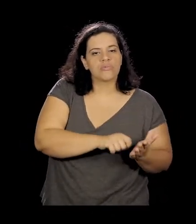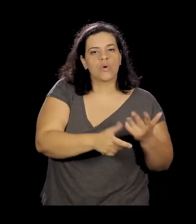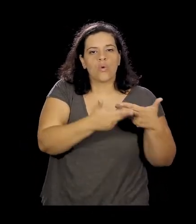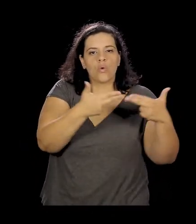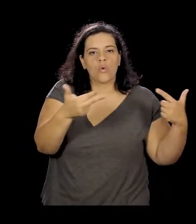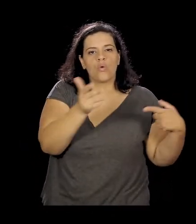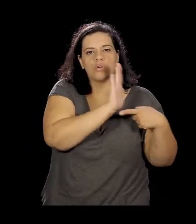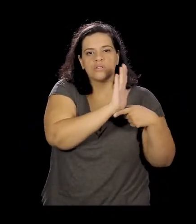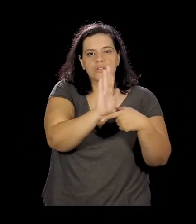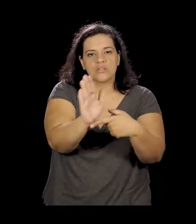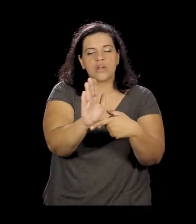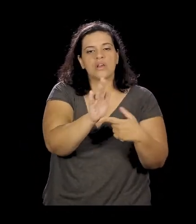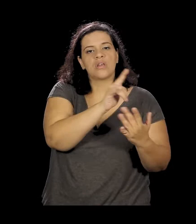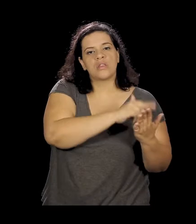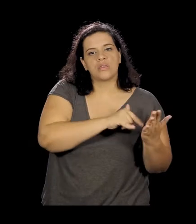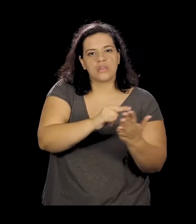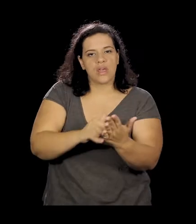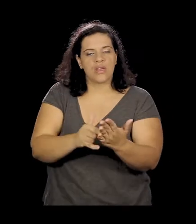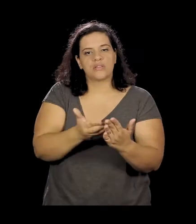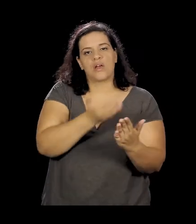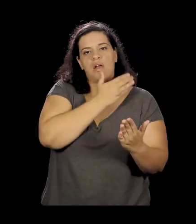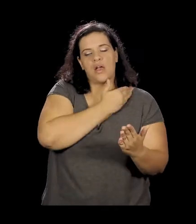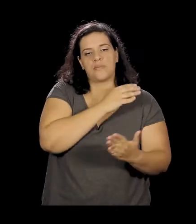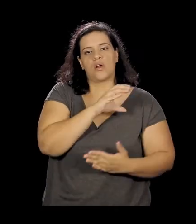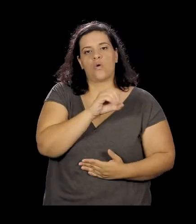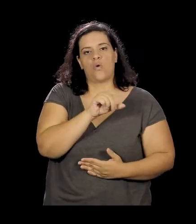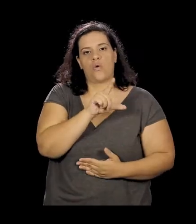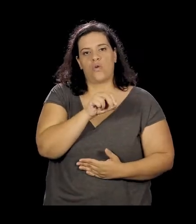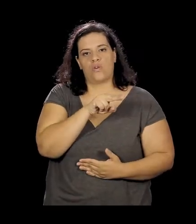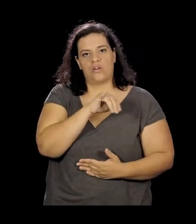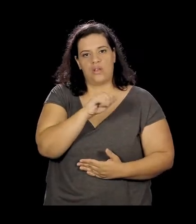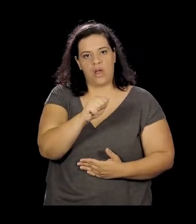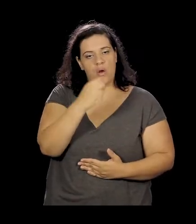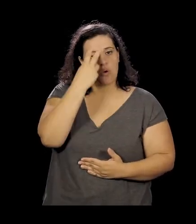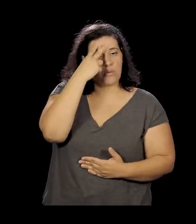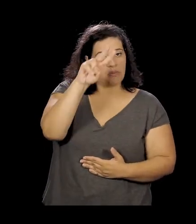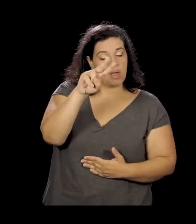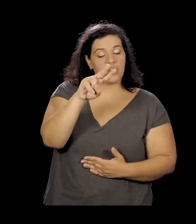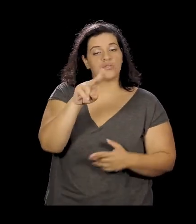de textos da época colonial do México e do Brasil.